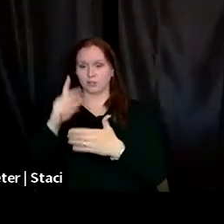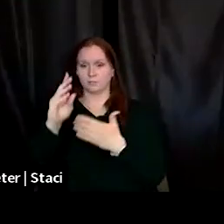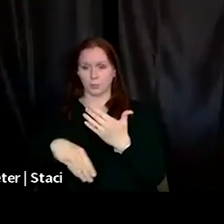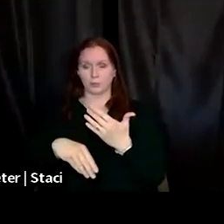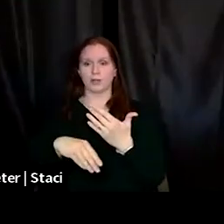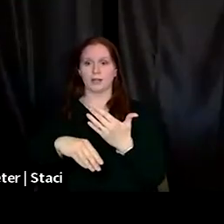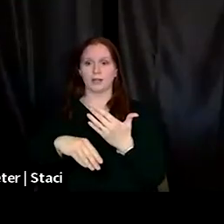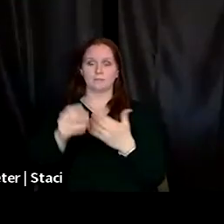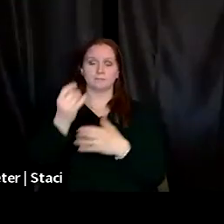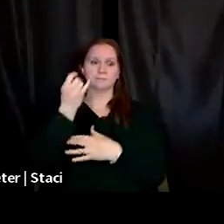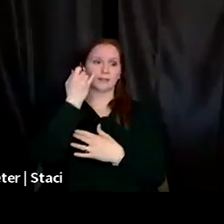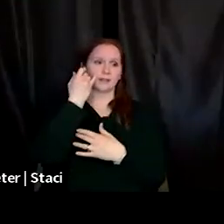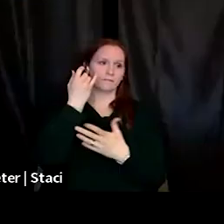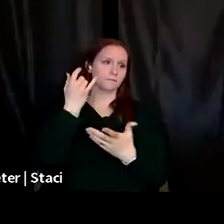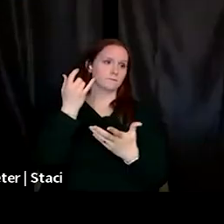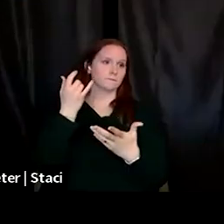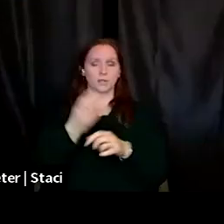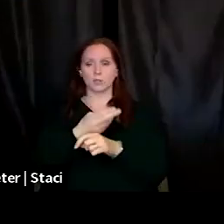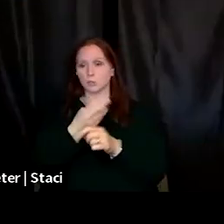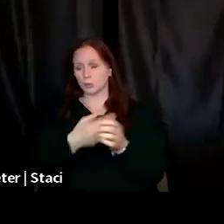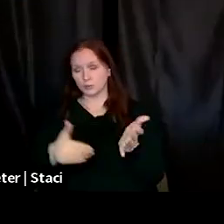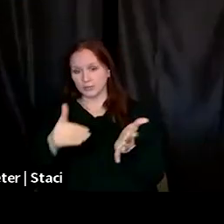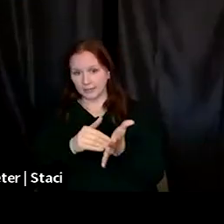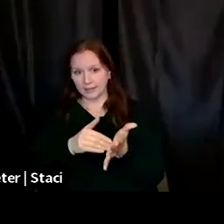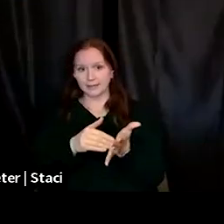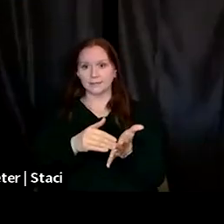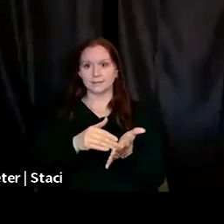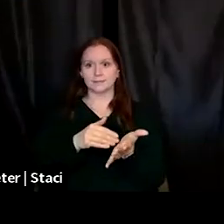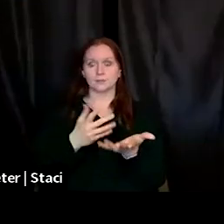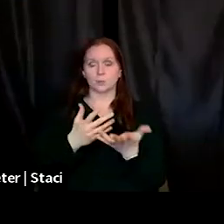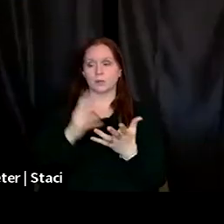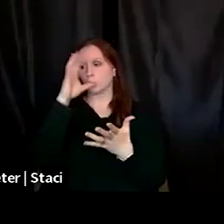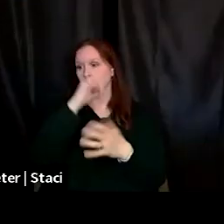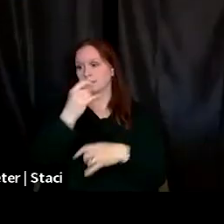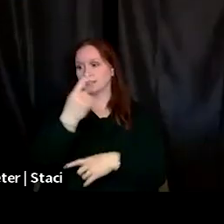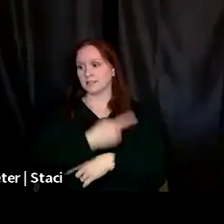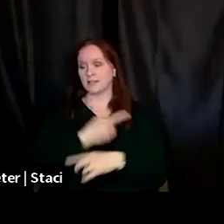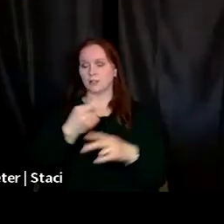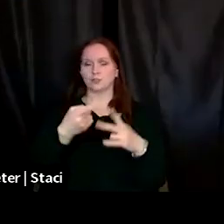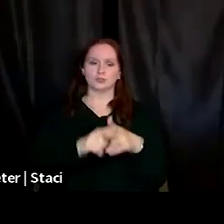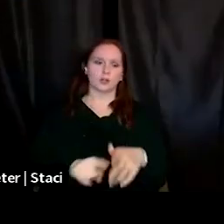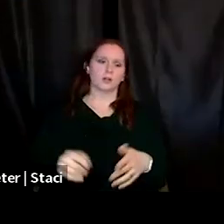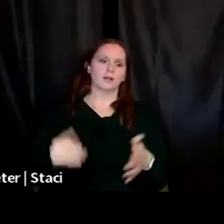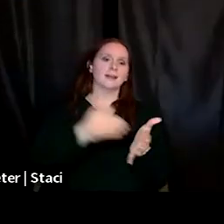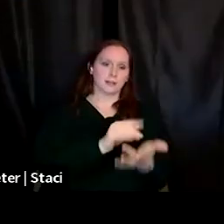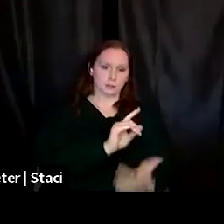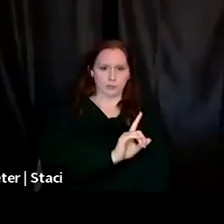si las personas no pueden crear una de esas cuentas, ¿cómo enviar la solicitud sin eso?